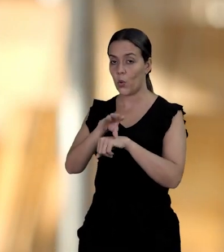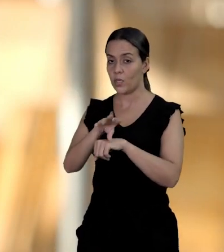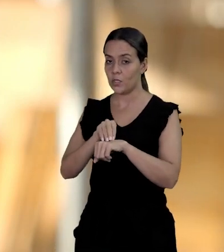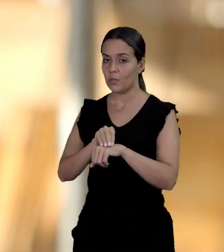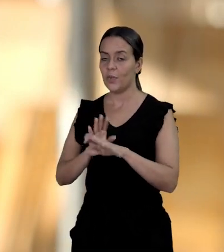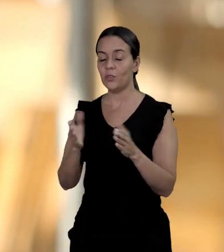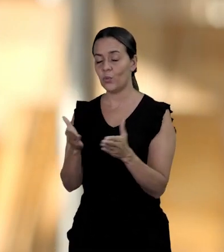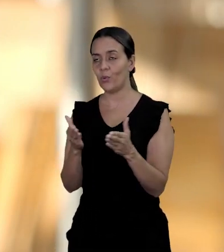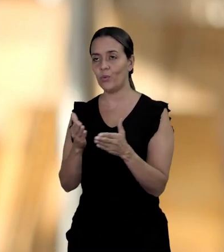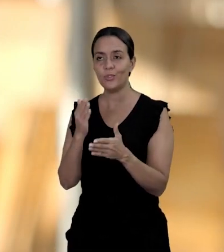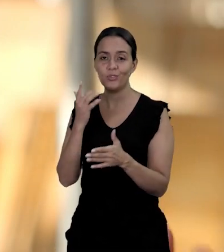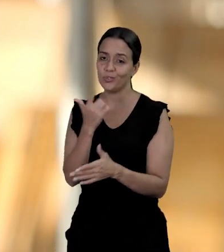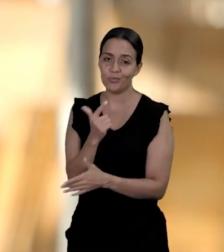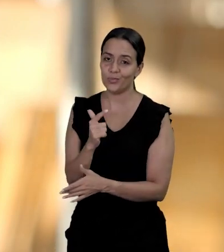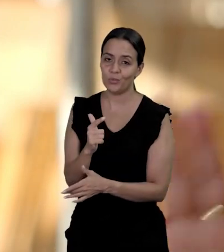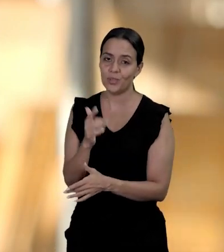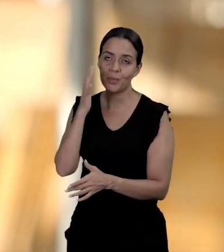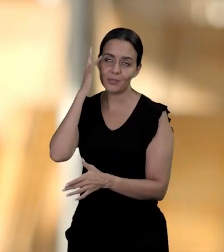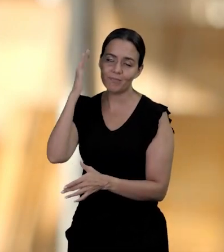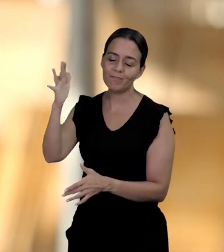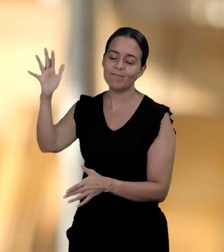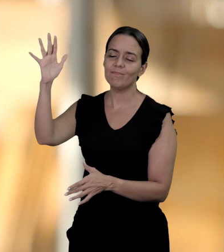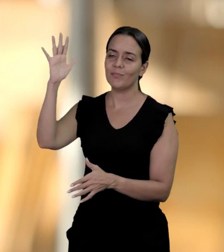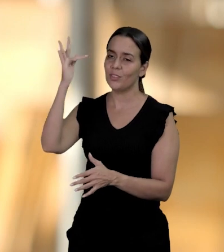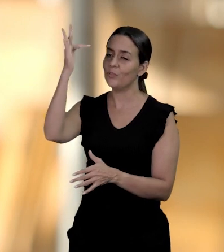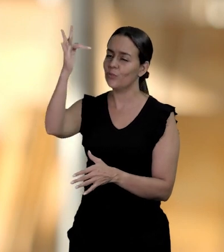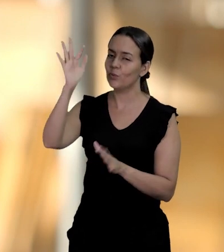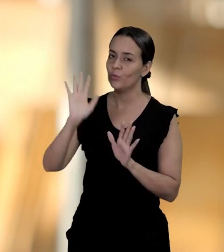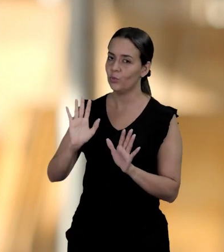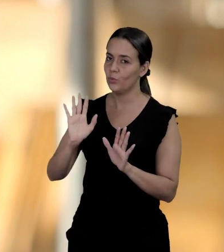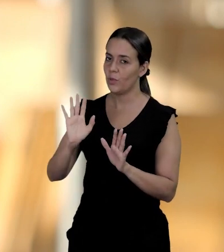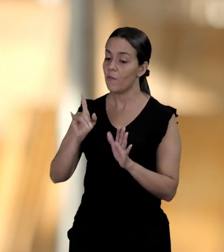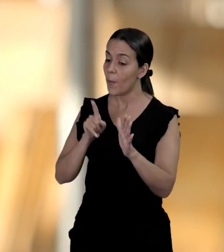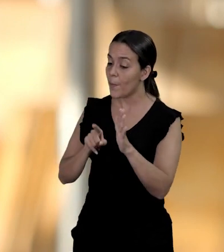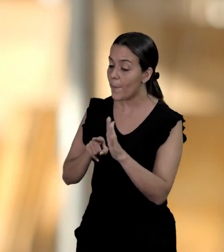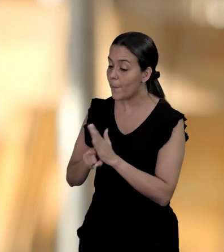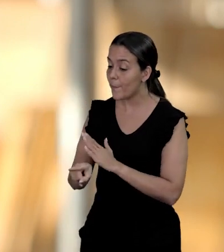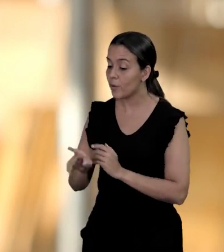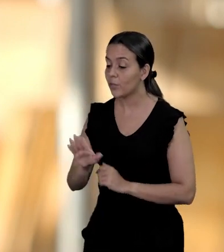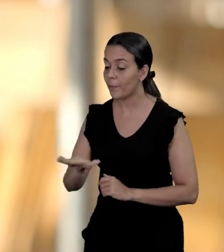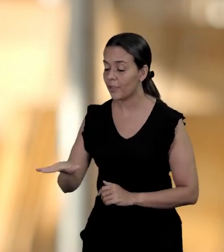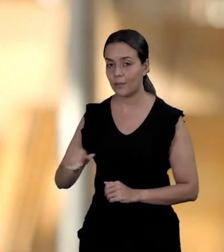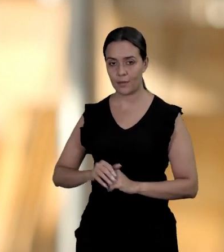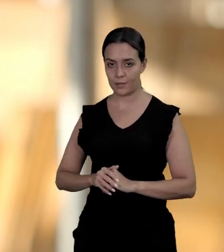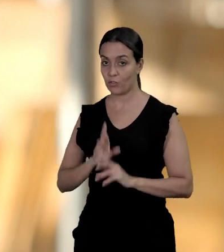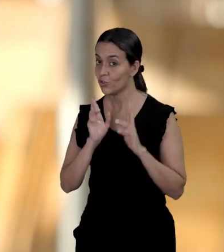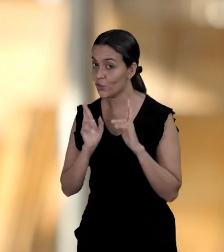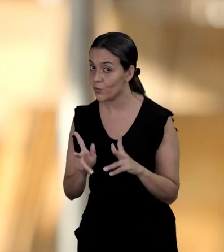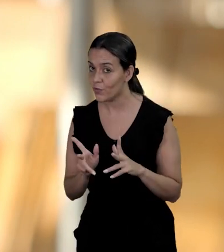Logo, hoje, ela não existe. É uma quimera completa. Mas quando você pergunta, você pode refrasear essa pergunta para a criança.